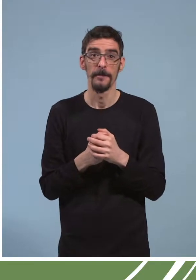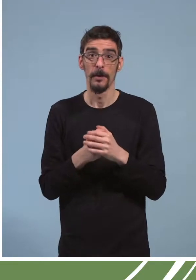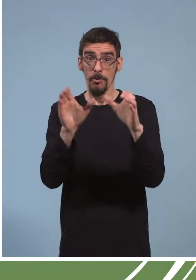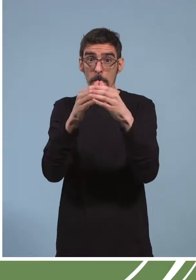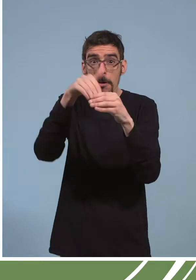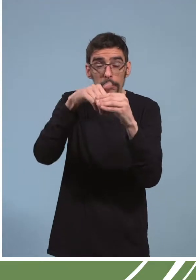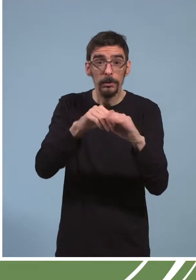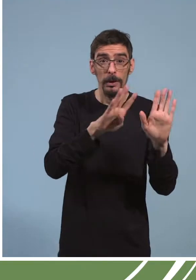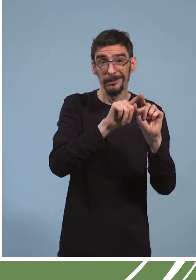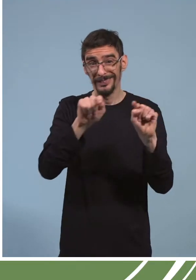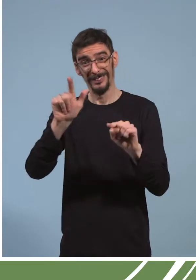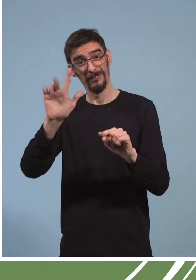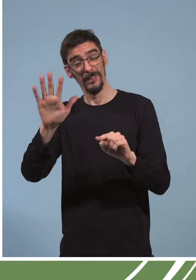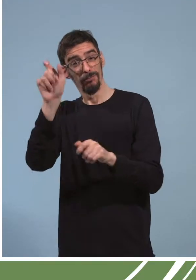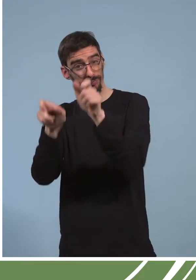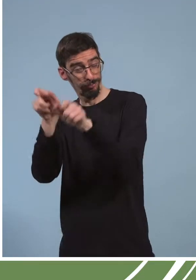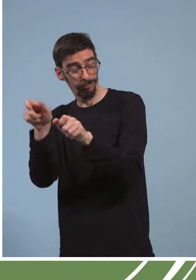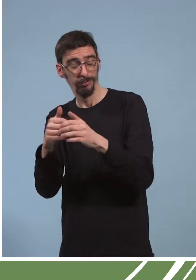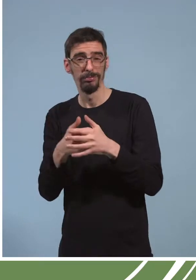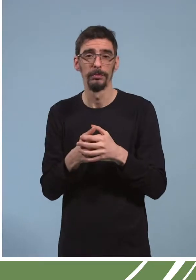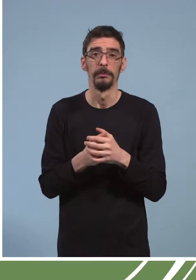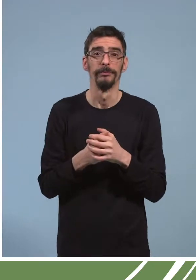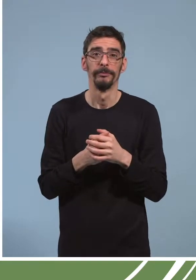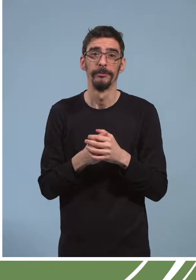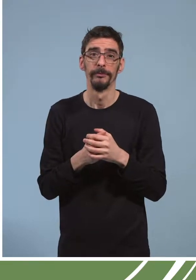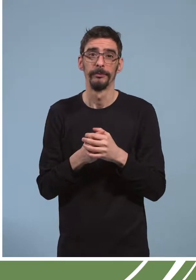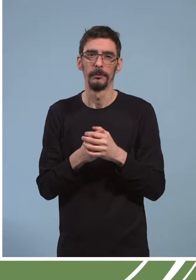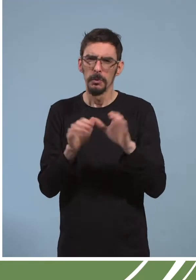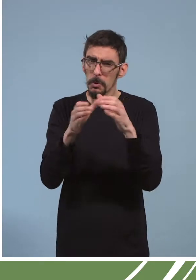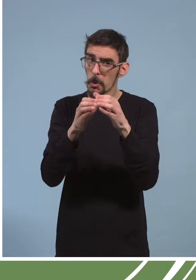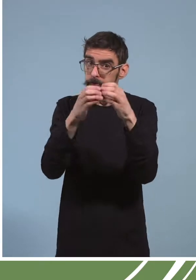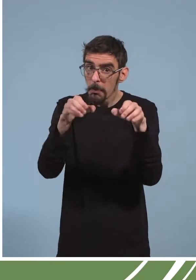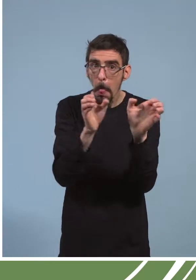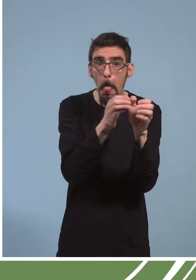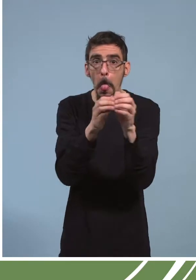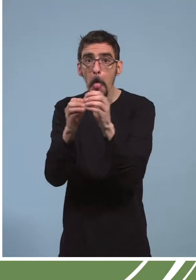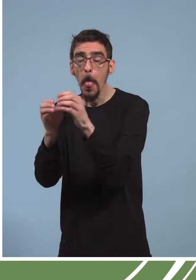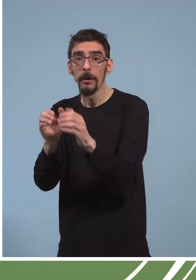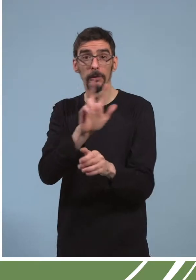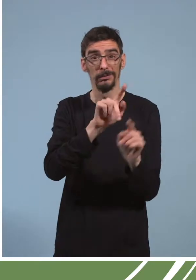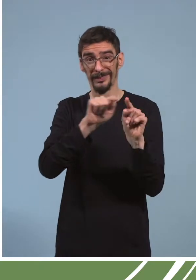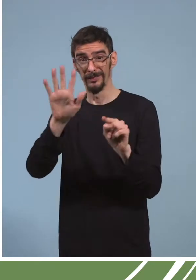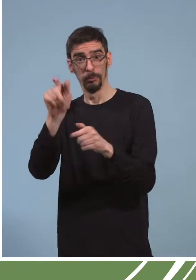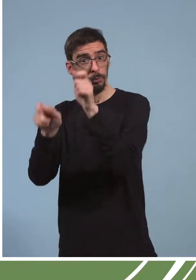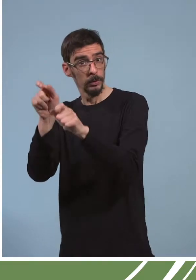Diese Methode eignet sich für Gruppen von 9 bis zu 25 Teilnehmenden. Die Teilnehmenden arbeiten in kleinen Teams